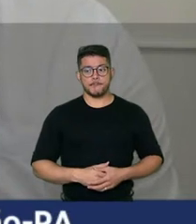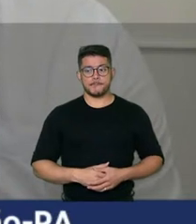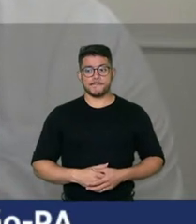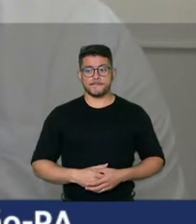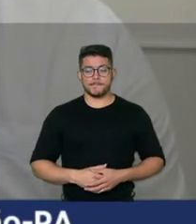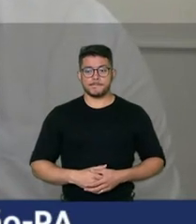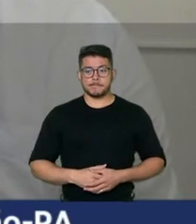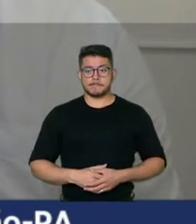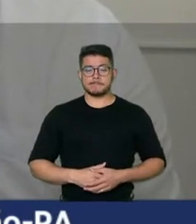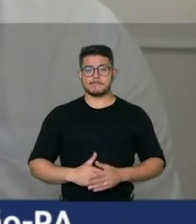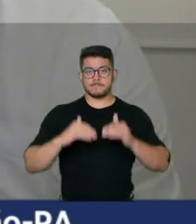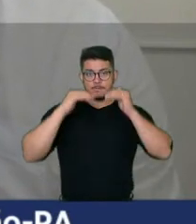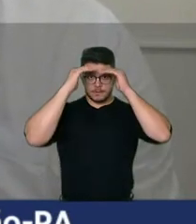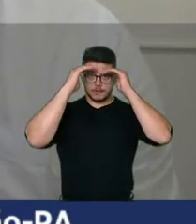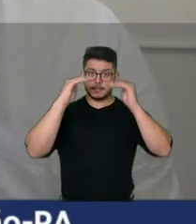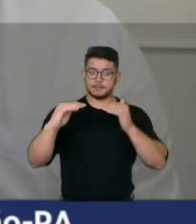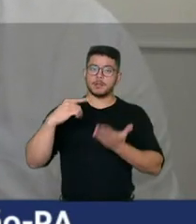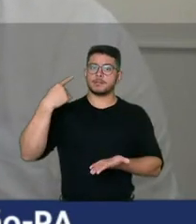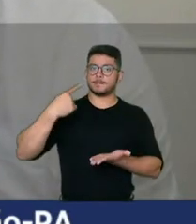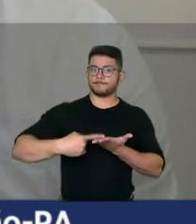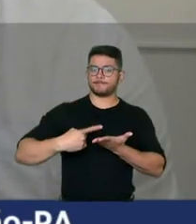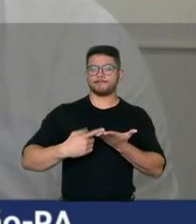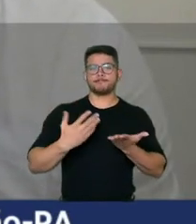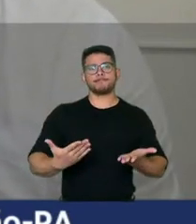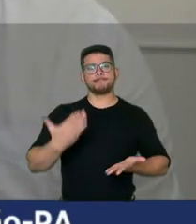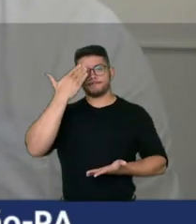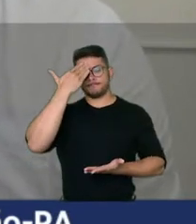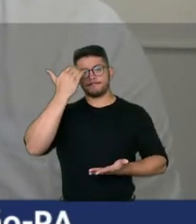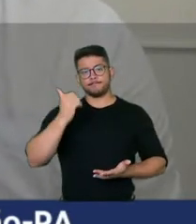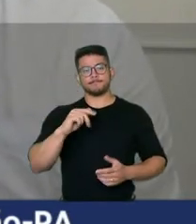ENTÃO... FICO AQUI... FAZENDO JUSTIÇA AOS ACORDOS TENHO CERTEZA QUE O PRESIDENTE DA CÂMARA QUE É UM GRANDE